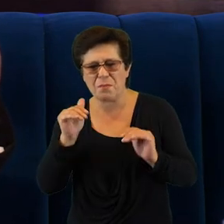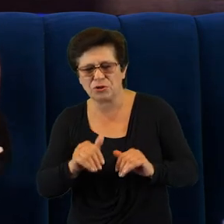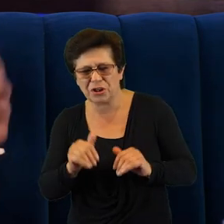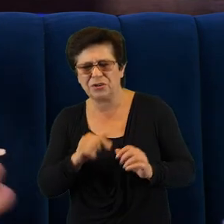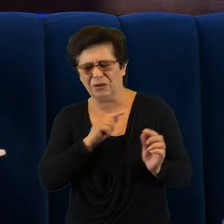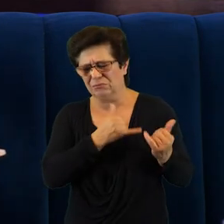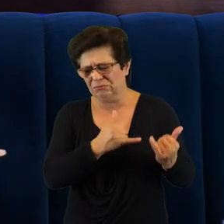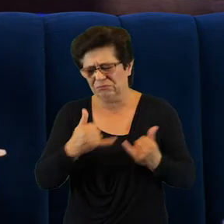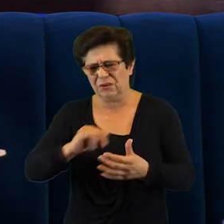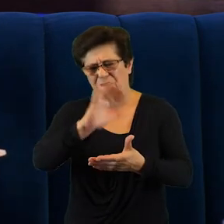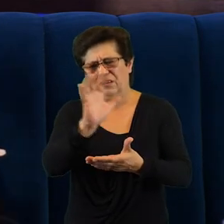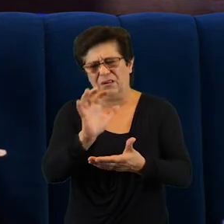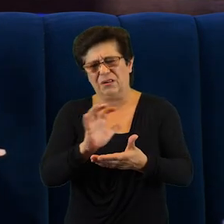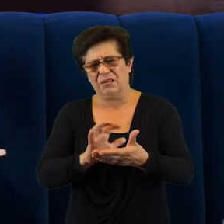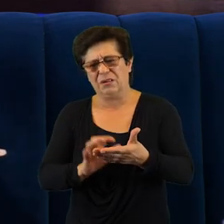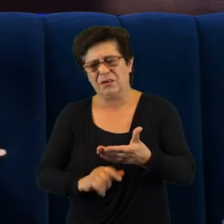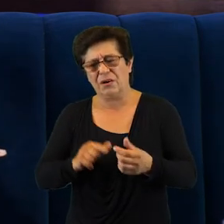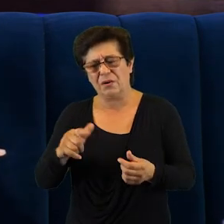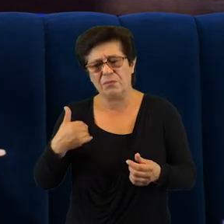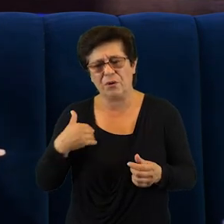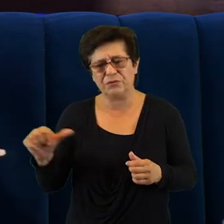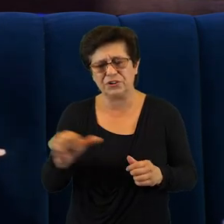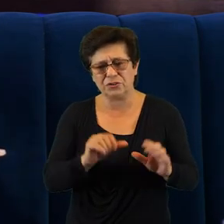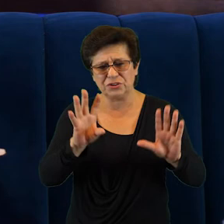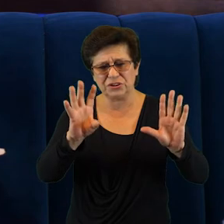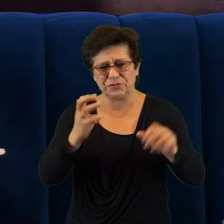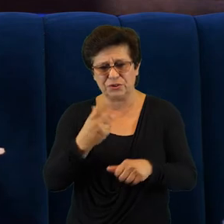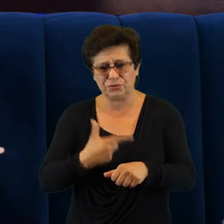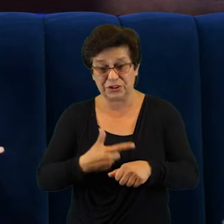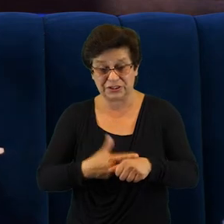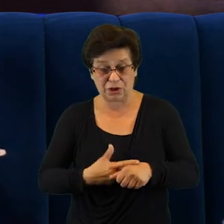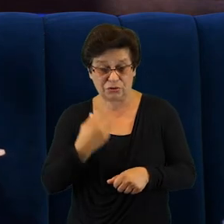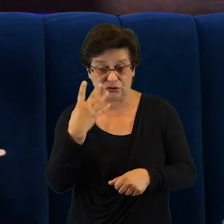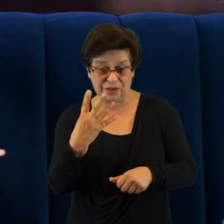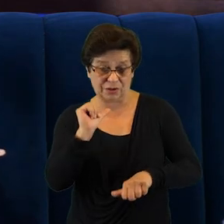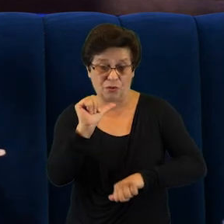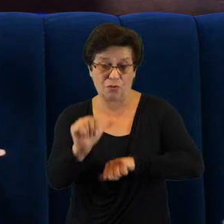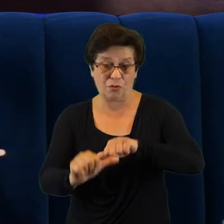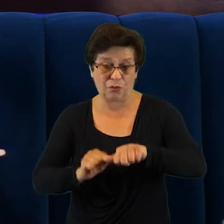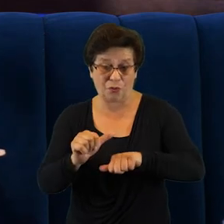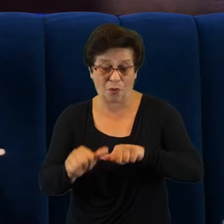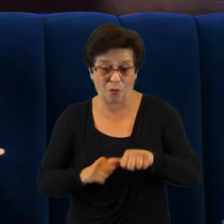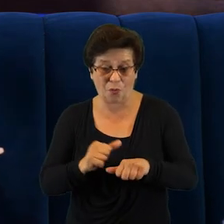Został opublikowany latem 1924 roku na łamach wiadomości literackich.